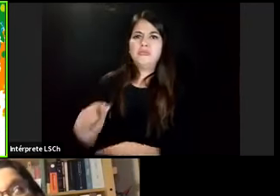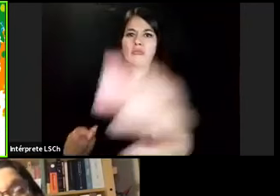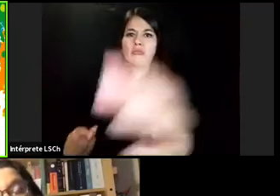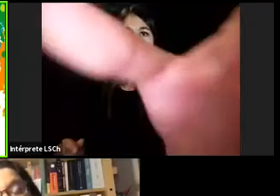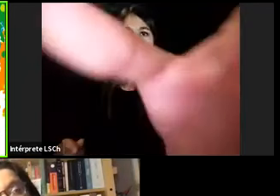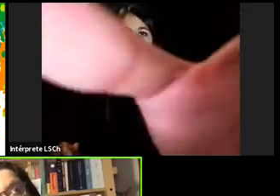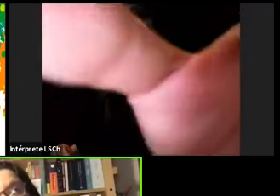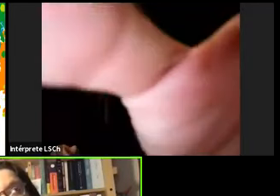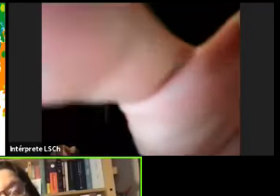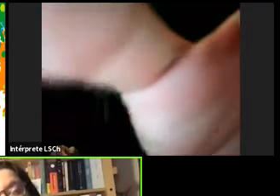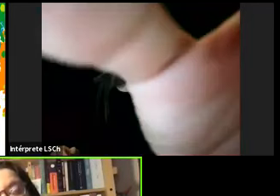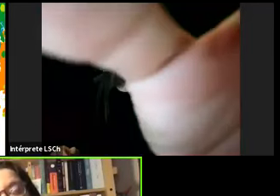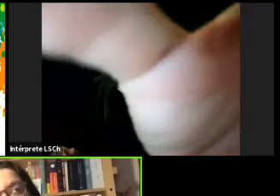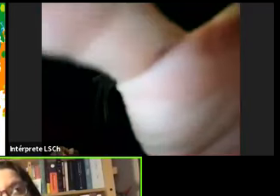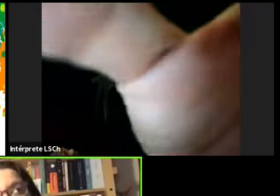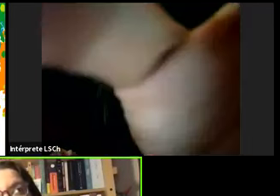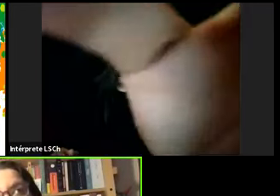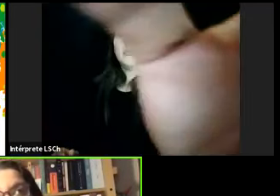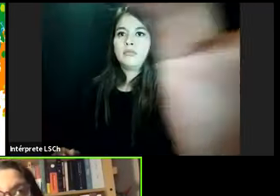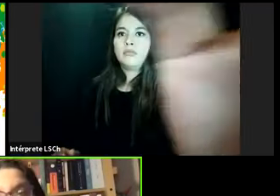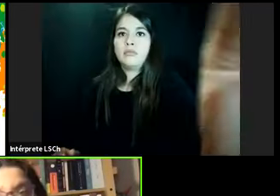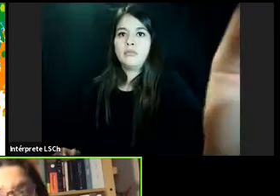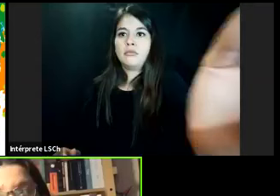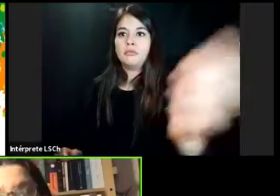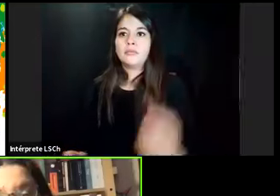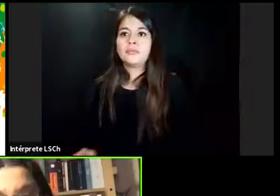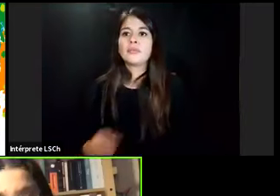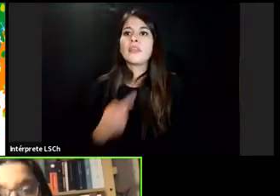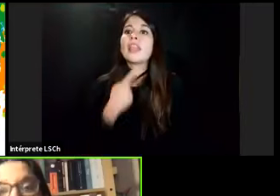es interesante esa pregunta